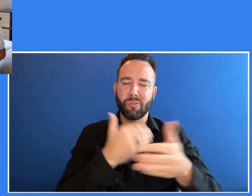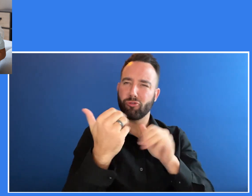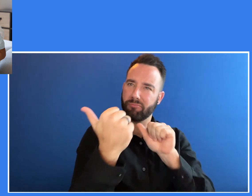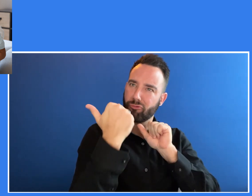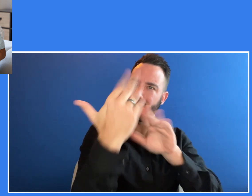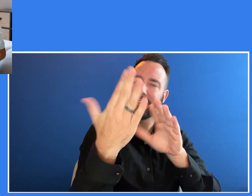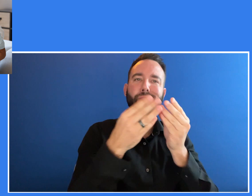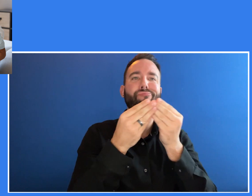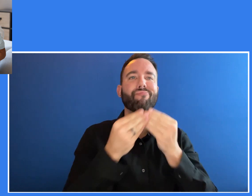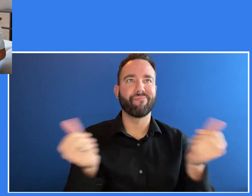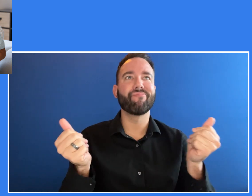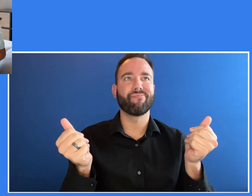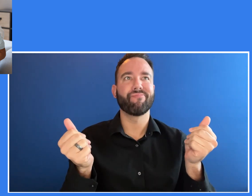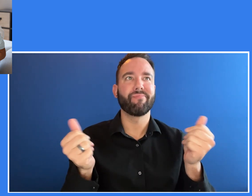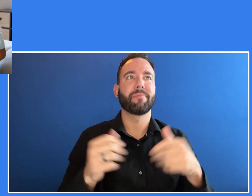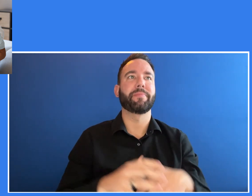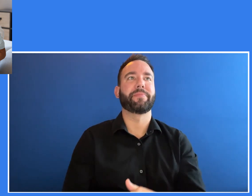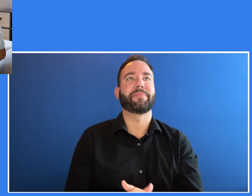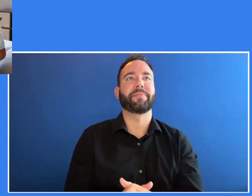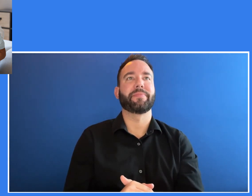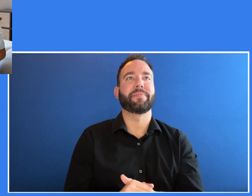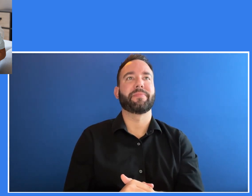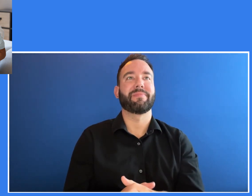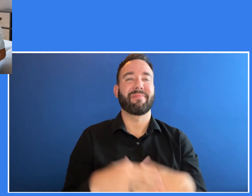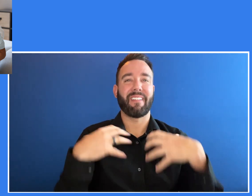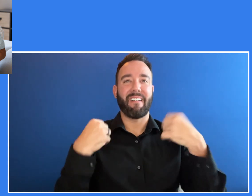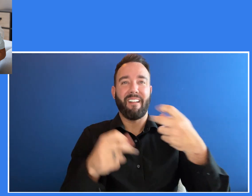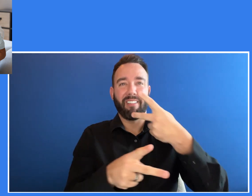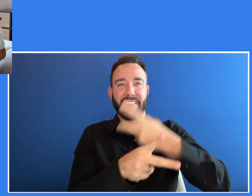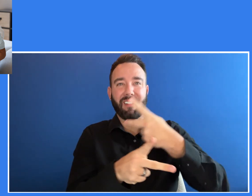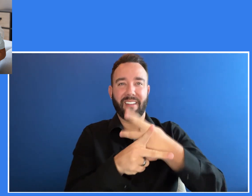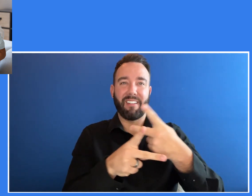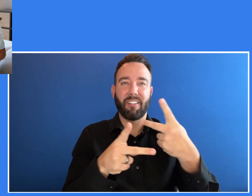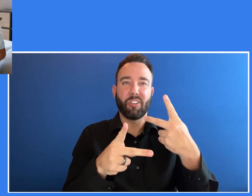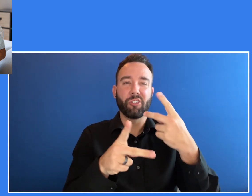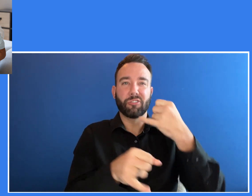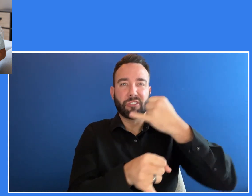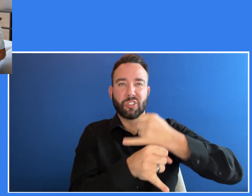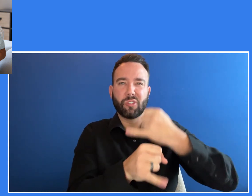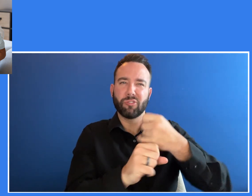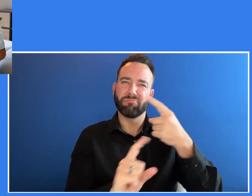Las instituciones de atención médica pueden crear sistemas de notificación formal